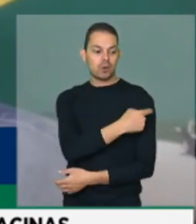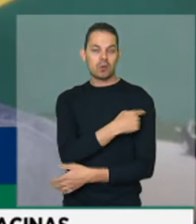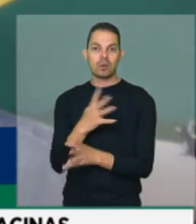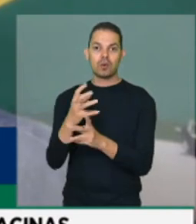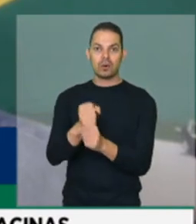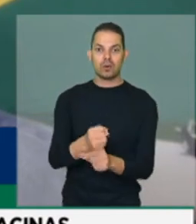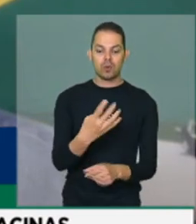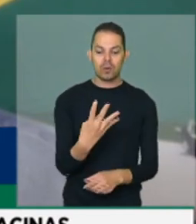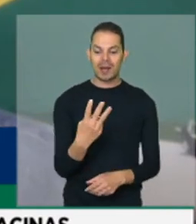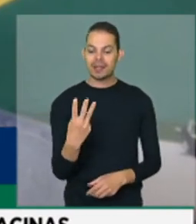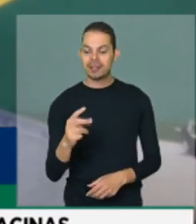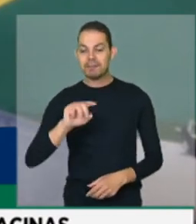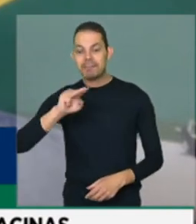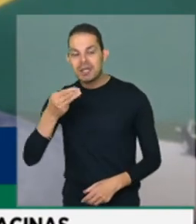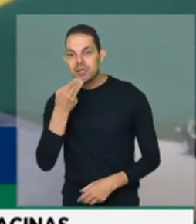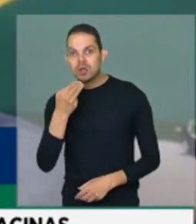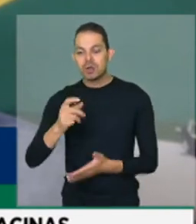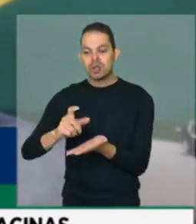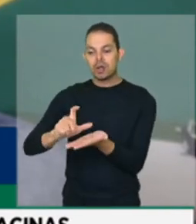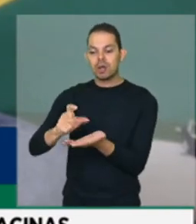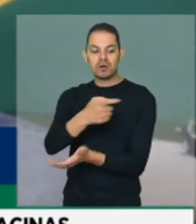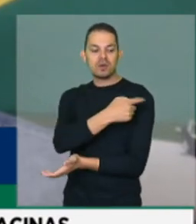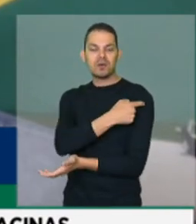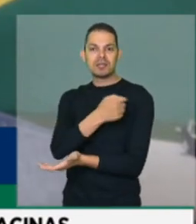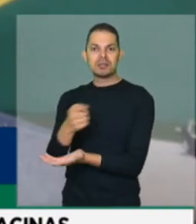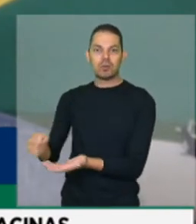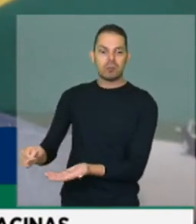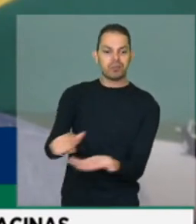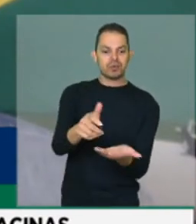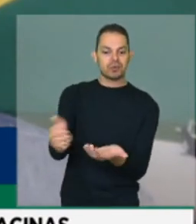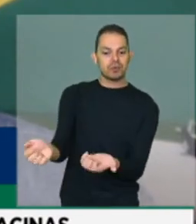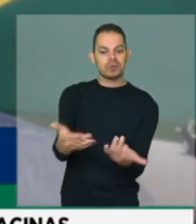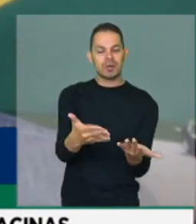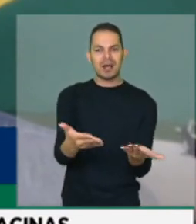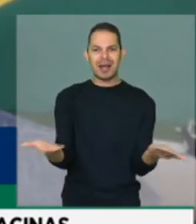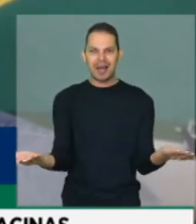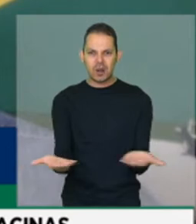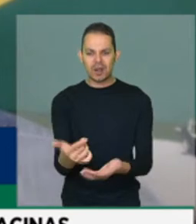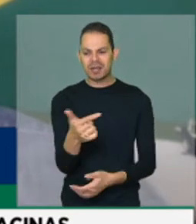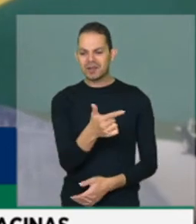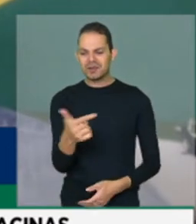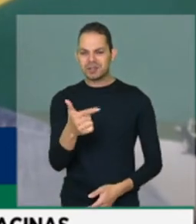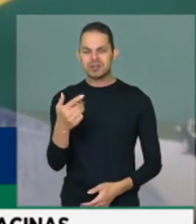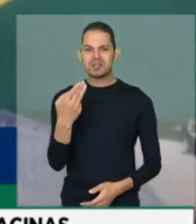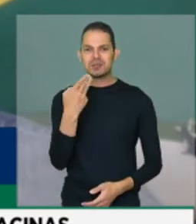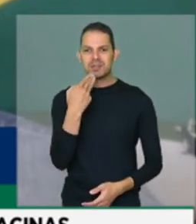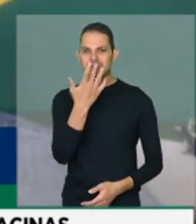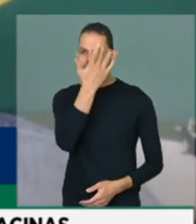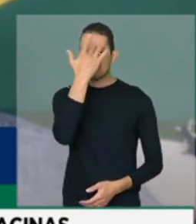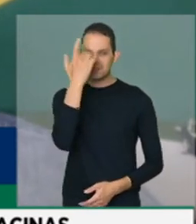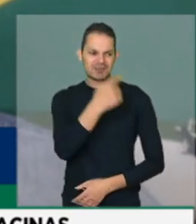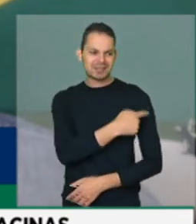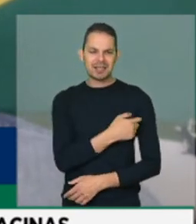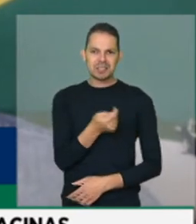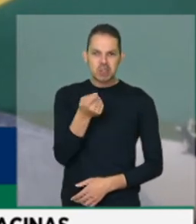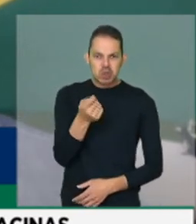QUE JÁ ENTREGOU 43 MILHÕES DE VACINAS TÊM APENAS 20, 21, 22 MILHÕES DE PESSOAS